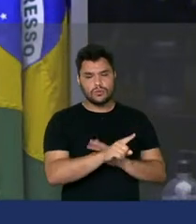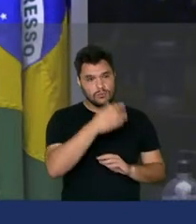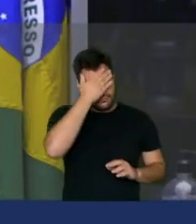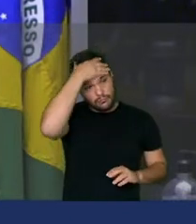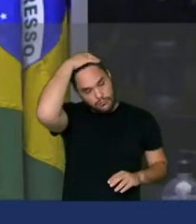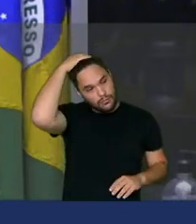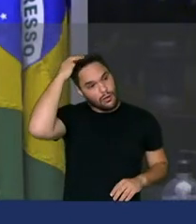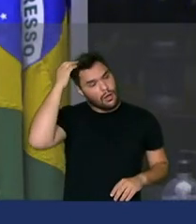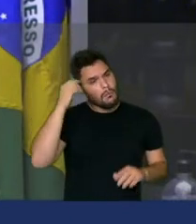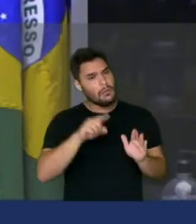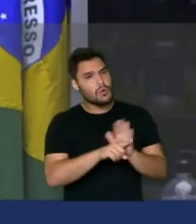FUNCIONÁRIO DE ITAIPU PARA A PREFEITURA. ELE FOI ESCOLHIDO